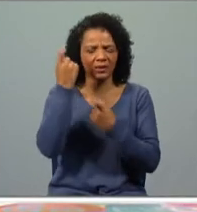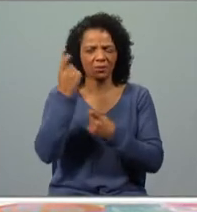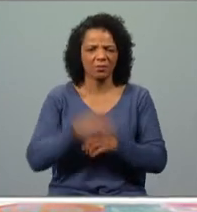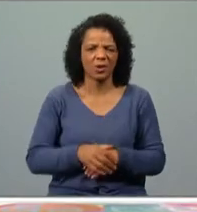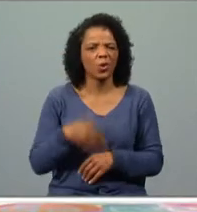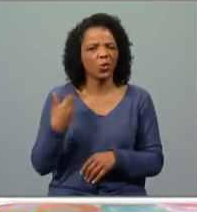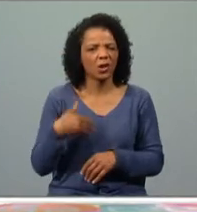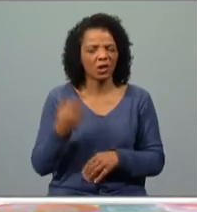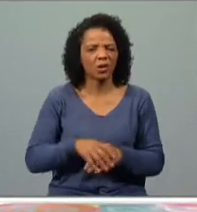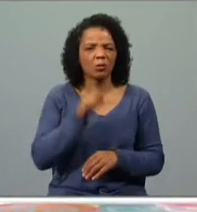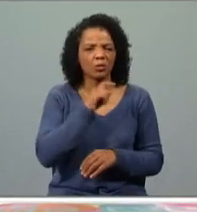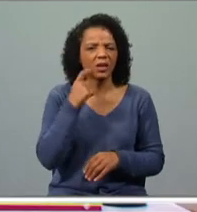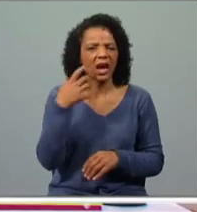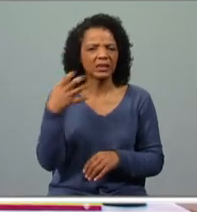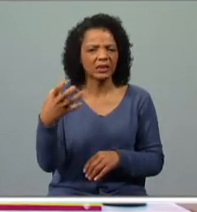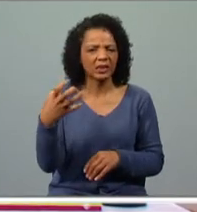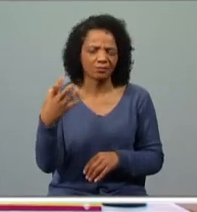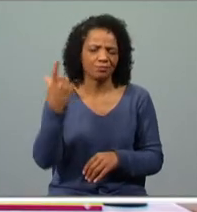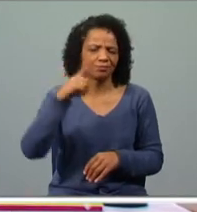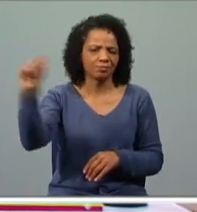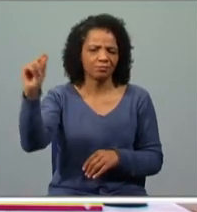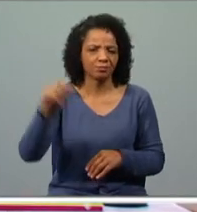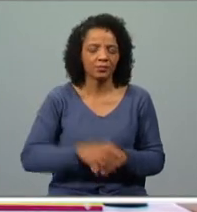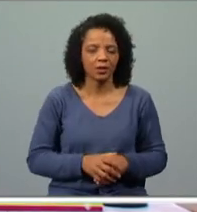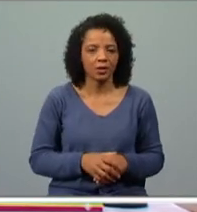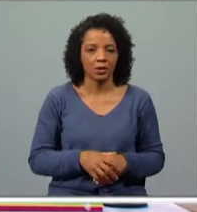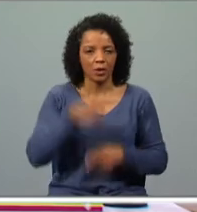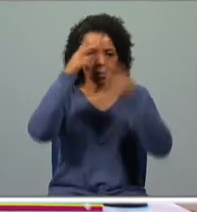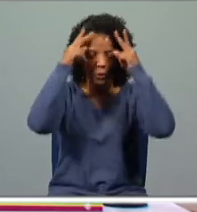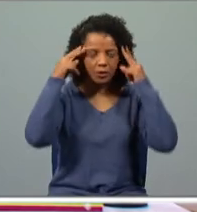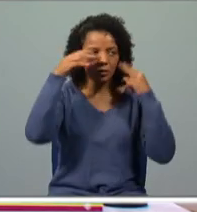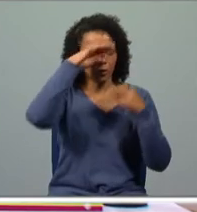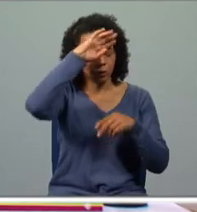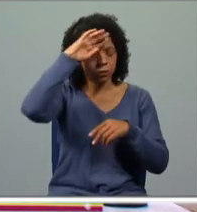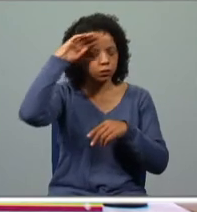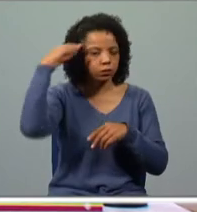Coitado evitar que uma dor de dentes e foram-se embora eolys Ufa já nos safamos 防止牙痛和他們離開了 eolys，我們僥倖逃脫